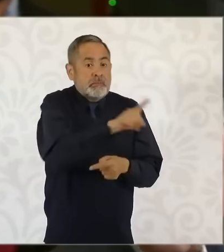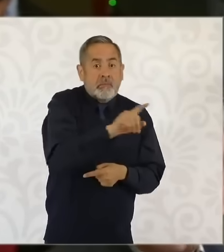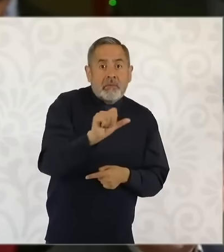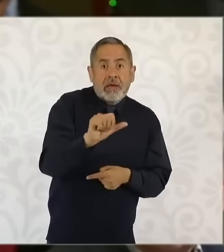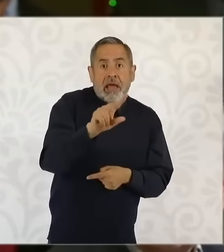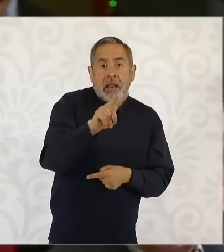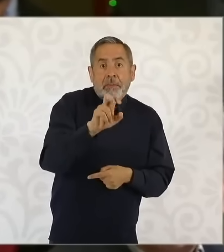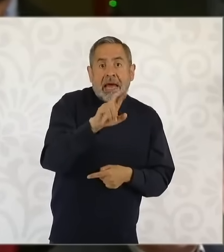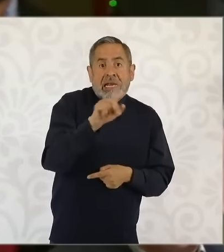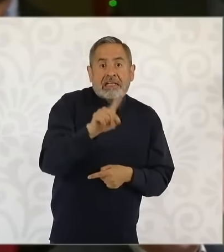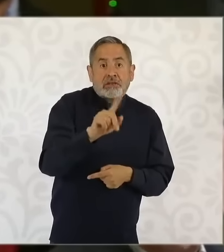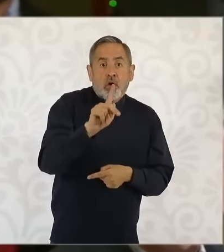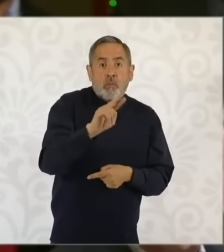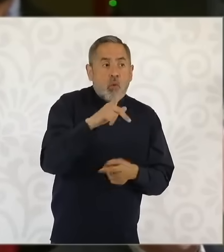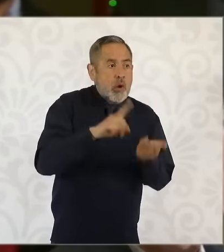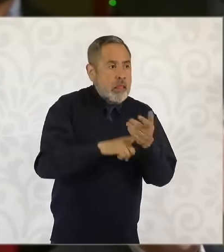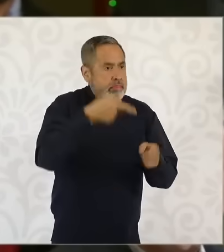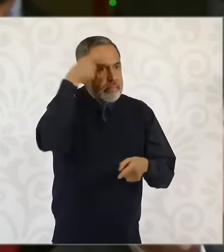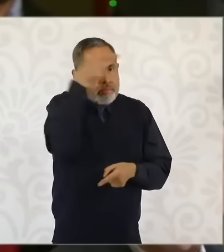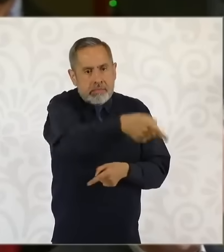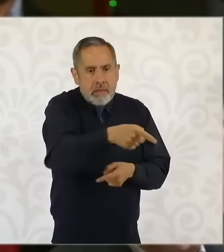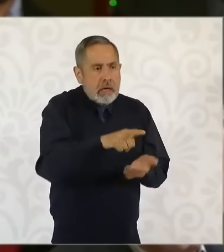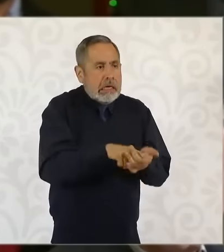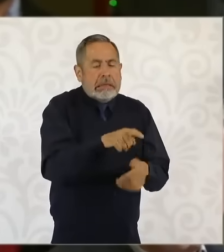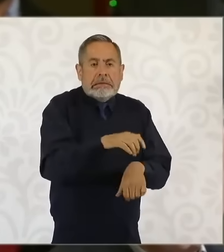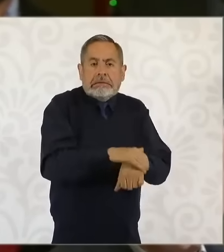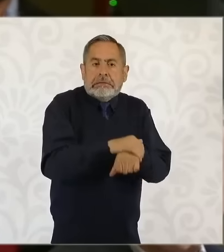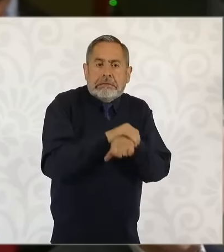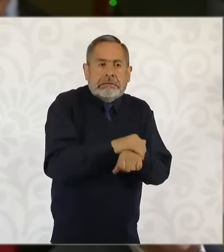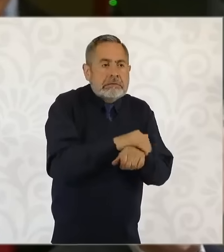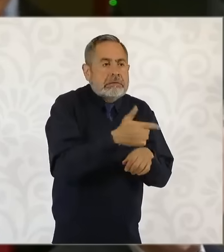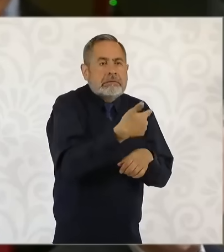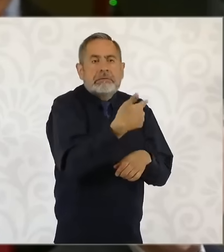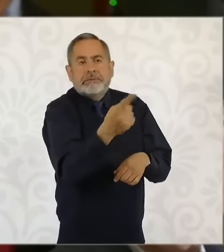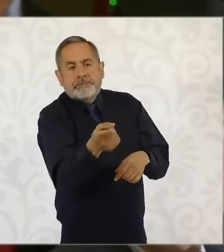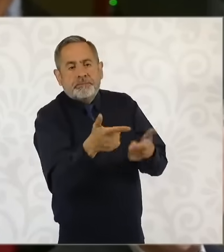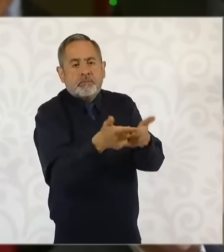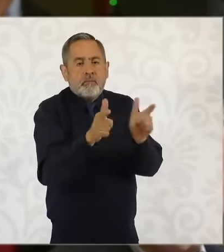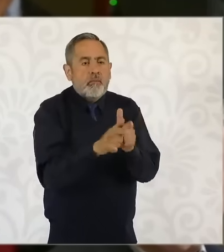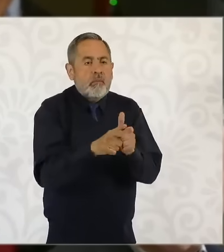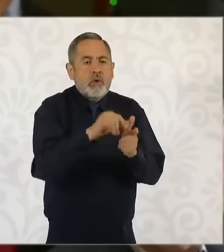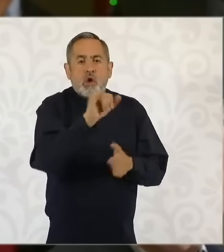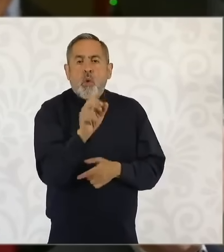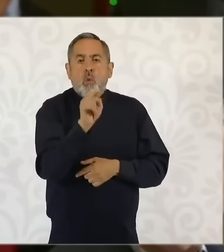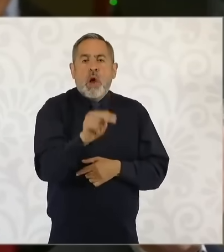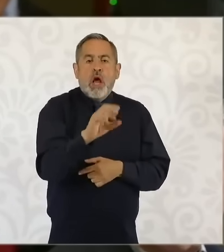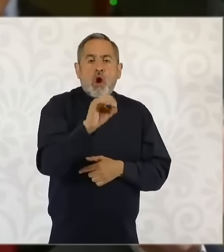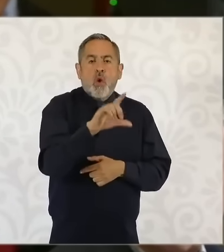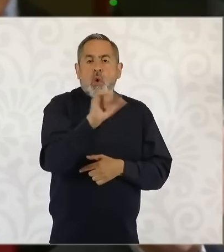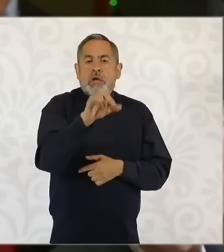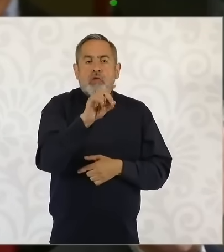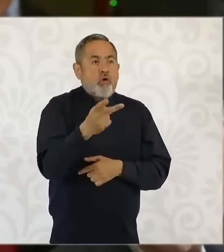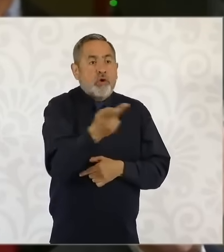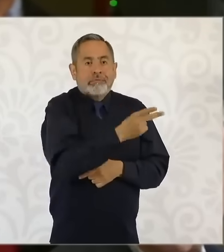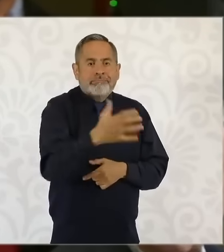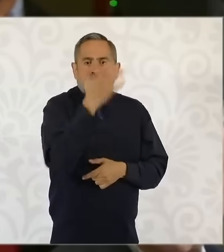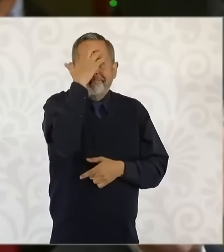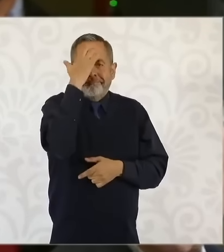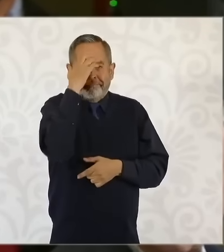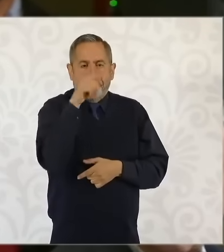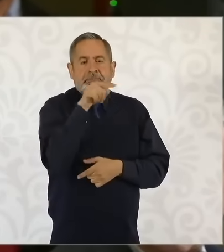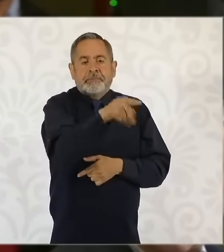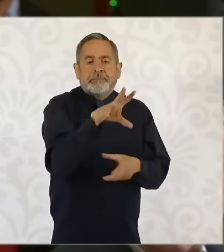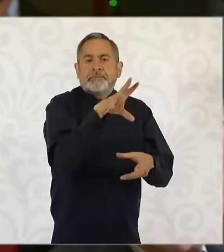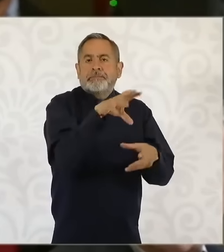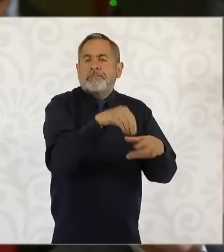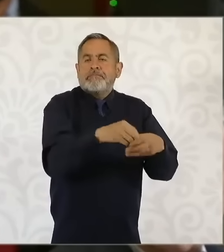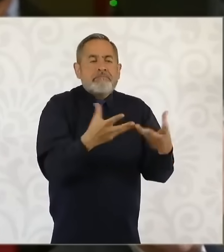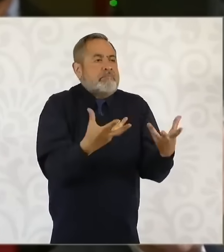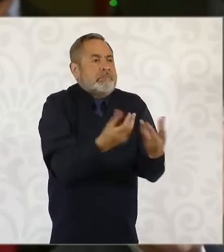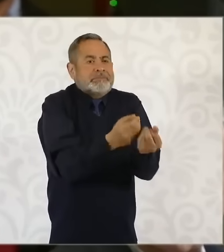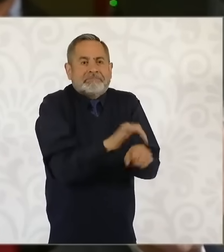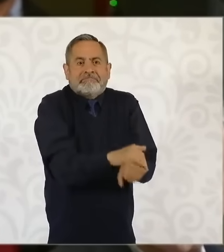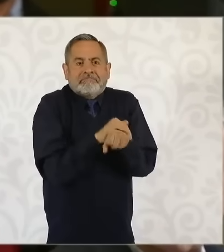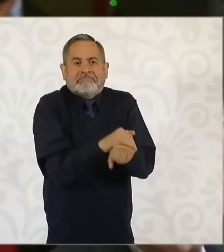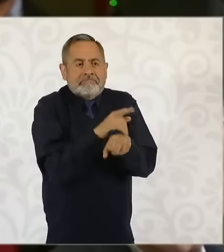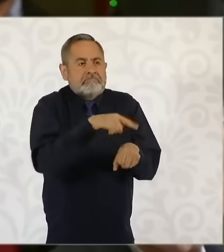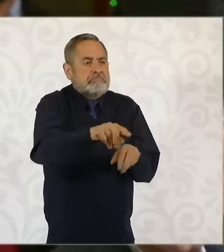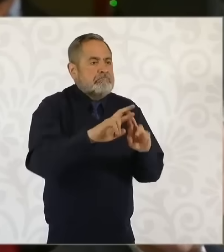fue señalado por todo este tema amigo del grupo de Juan Collado ellos se conocieron en una eh reunión